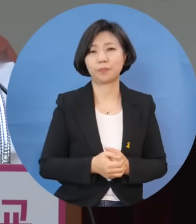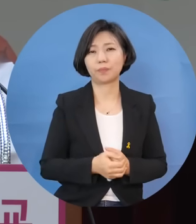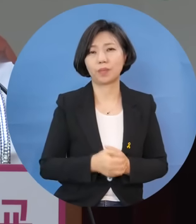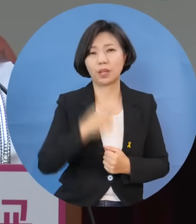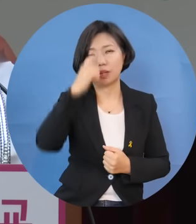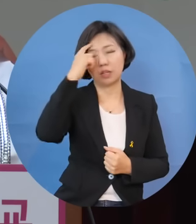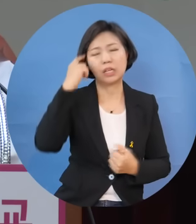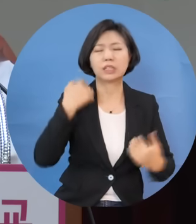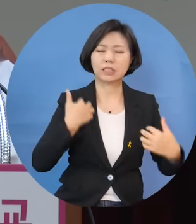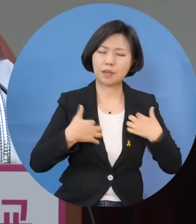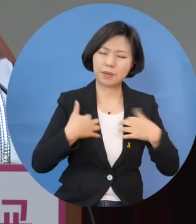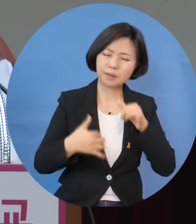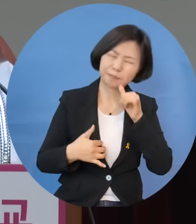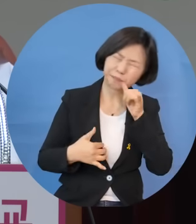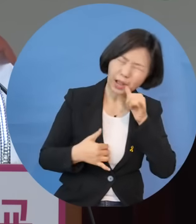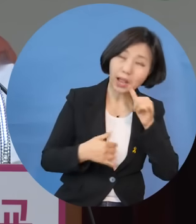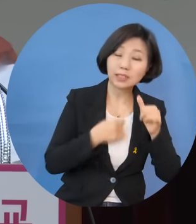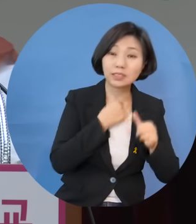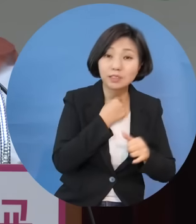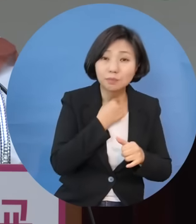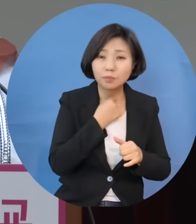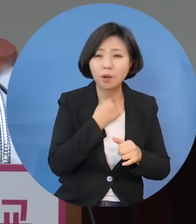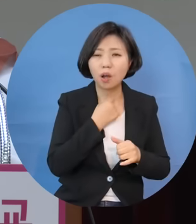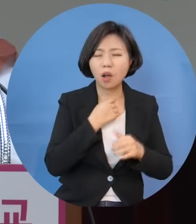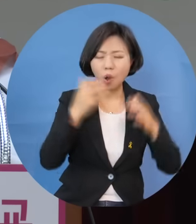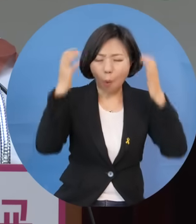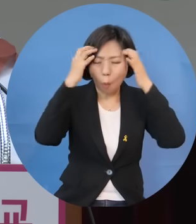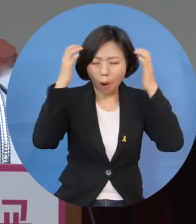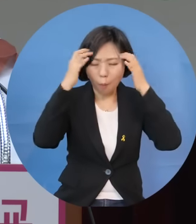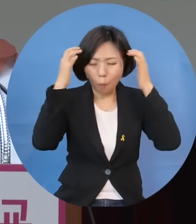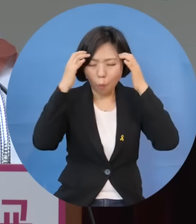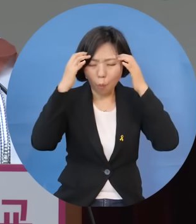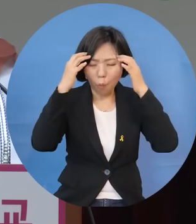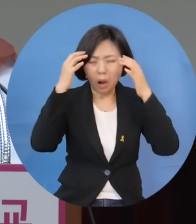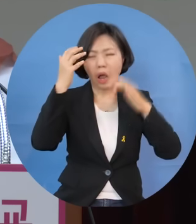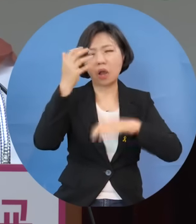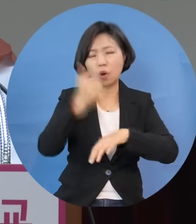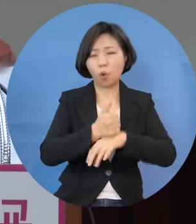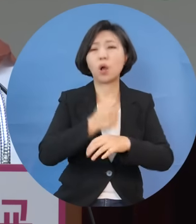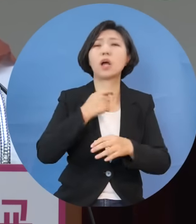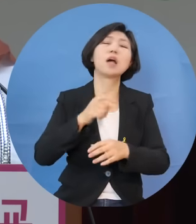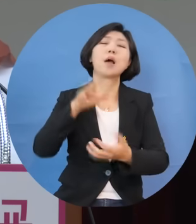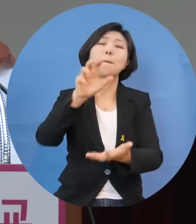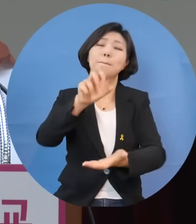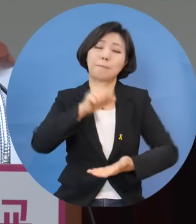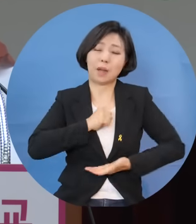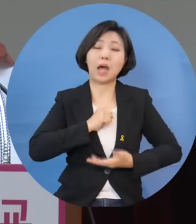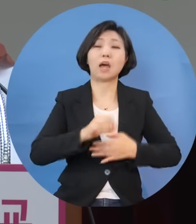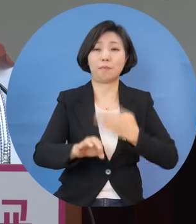그 즐거움을 추구했거든 괴로움의 과보를 기꺼이 받아라. 그러면 괴로움이 줄어요.